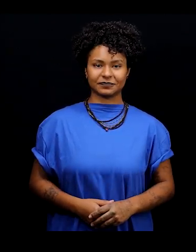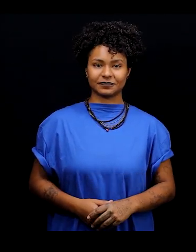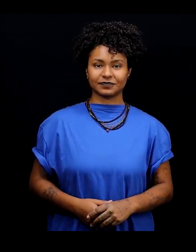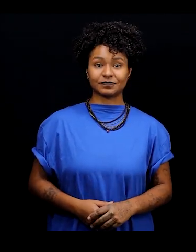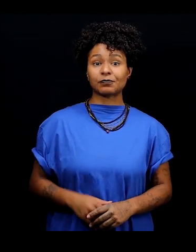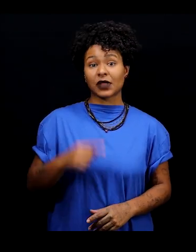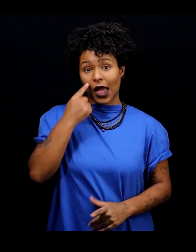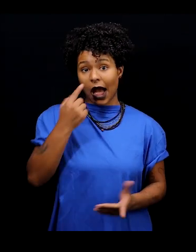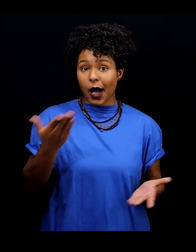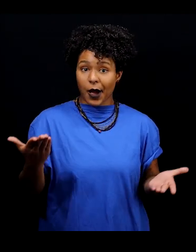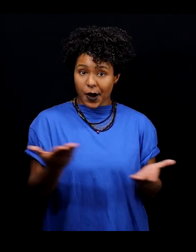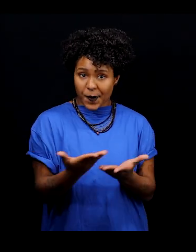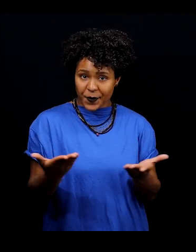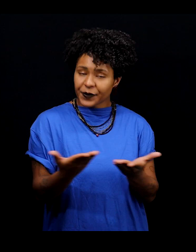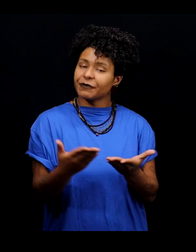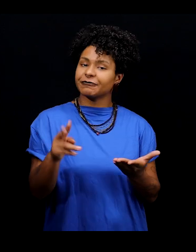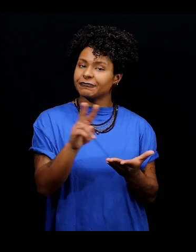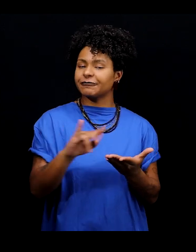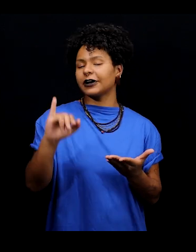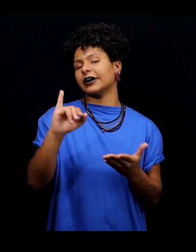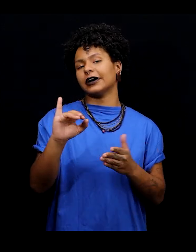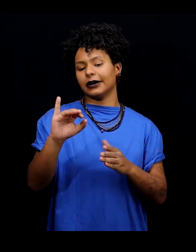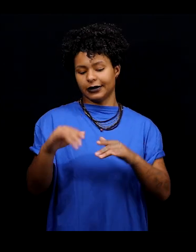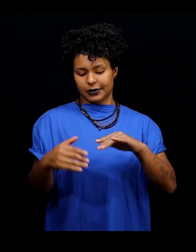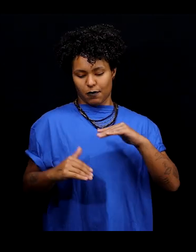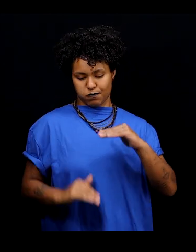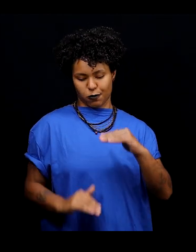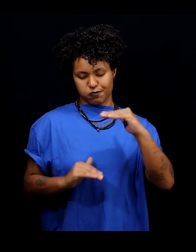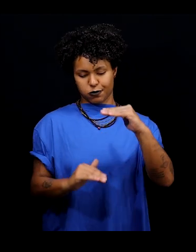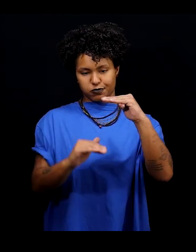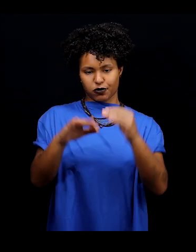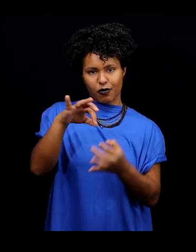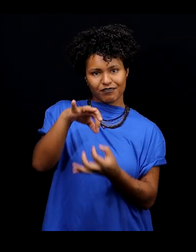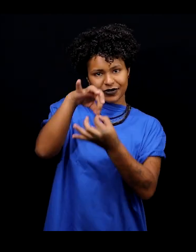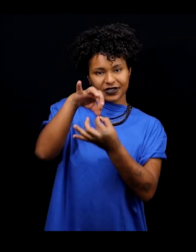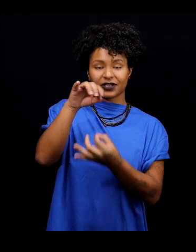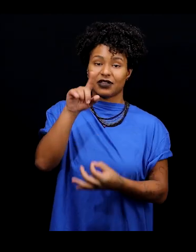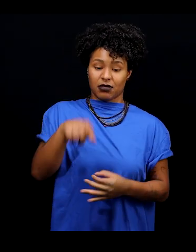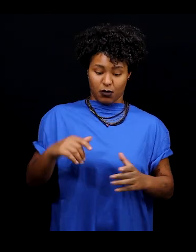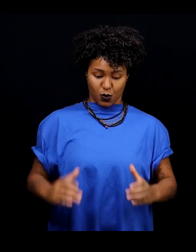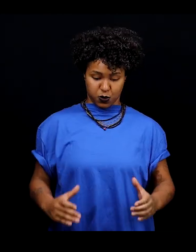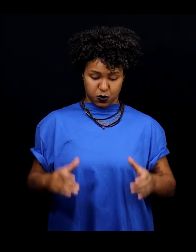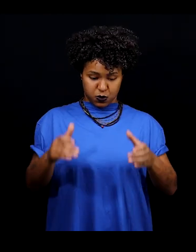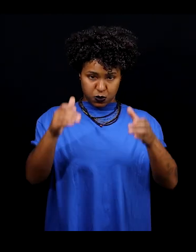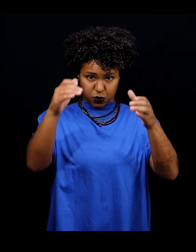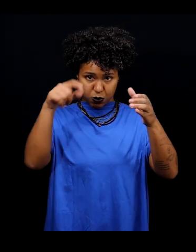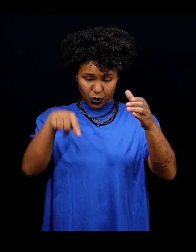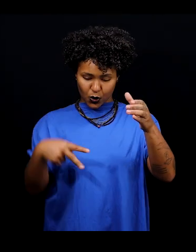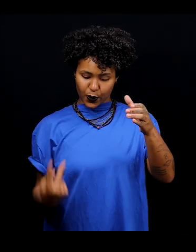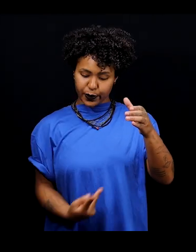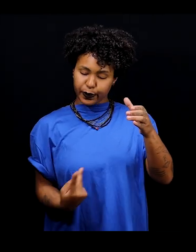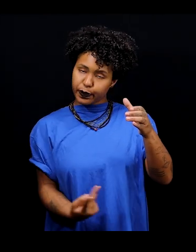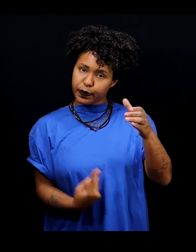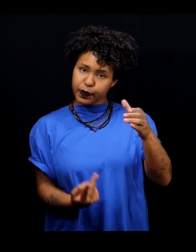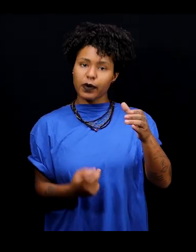Agora a gente vai montar... o tubo e três...